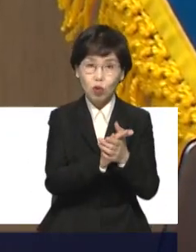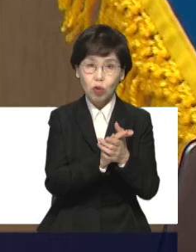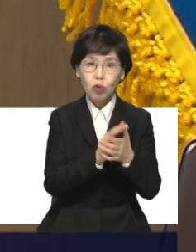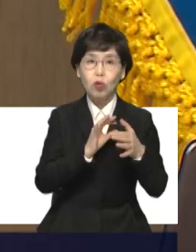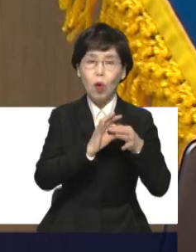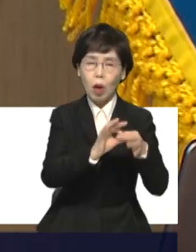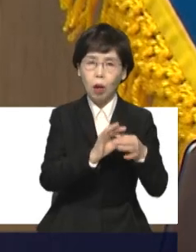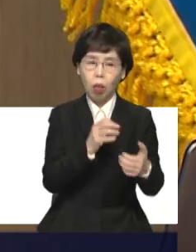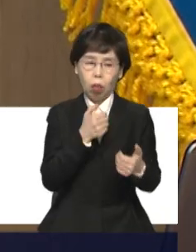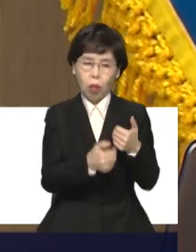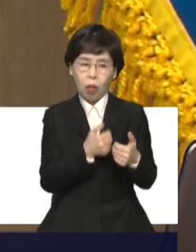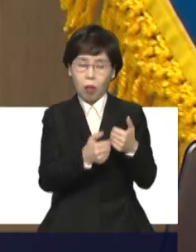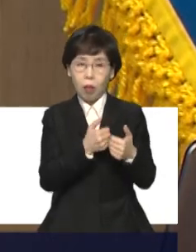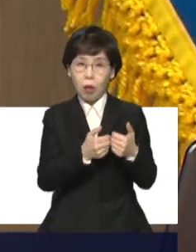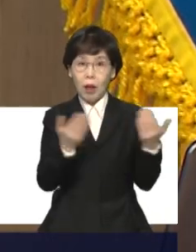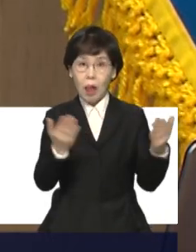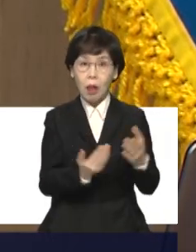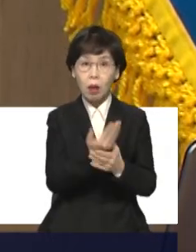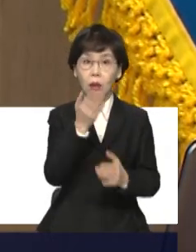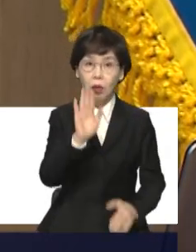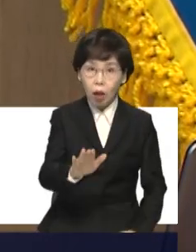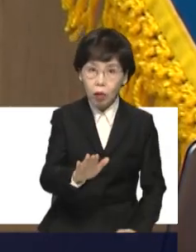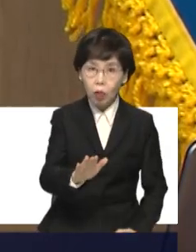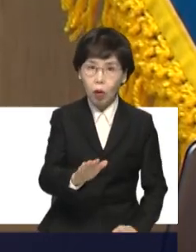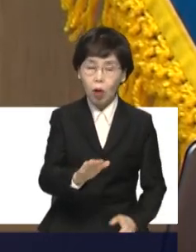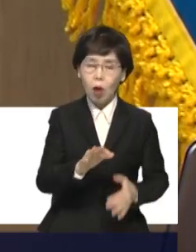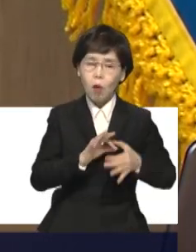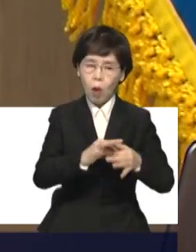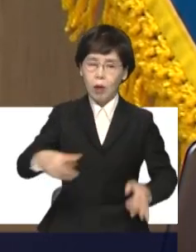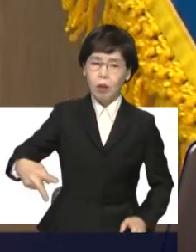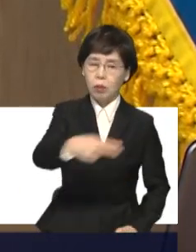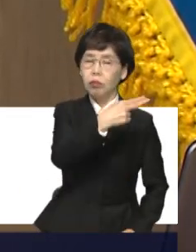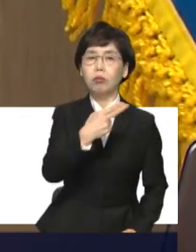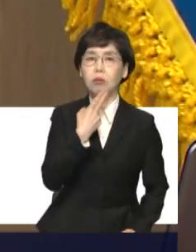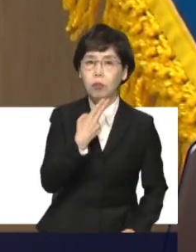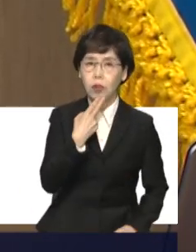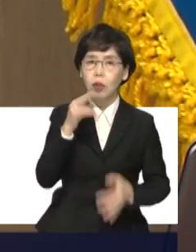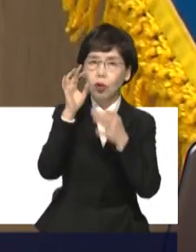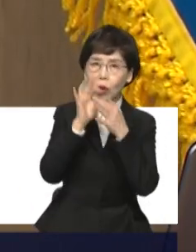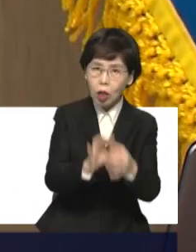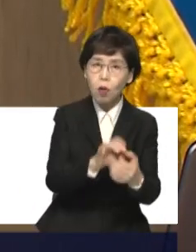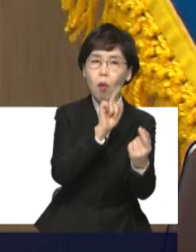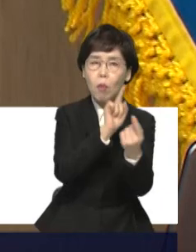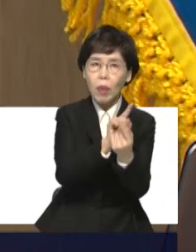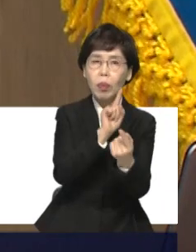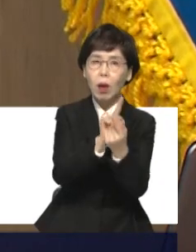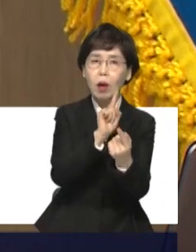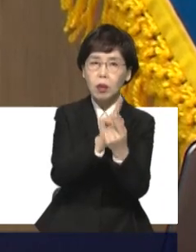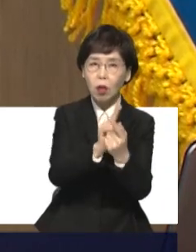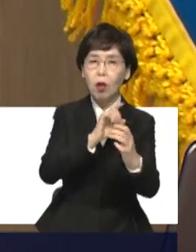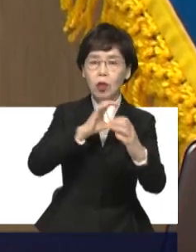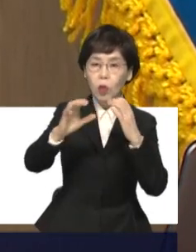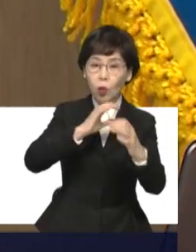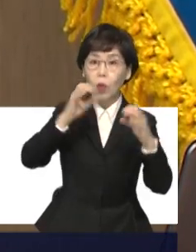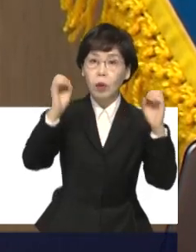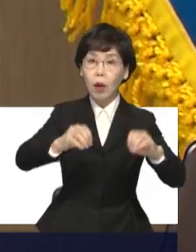생기더라도 관계를 단절하지 않고 계속 만나 소통하고 얘기하면 오해가 풀리고